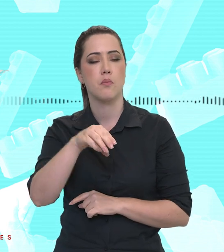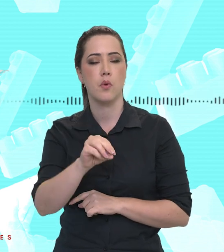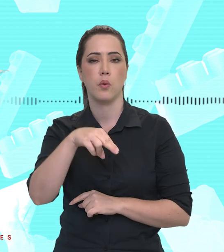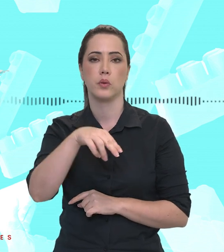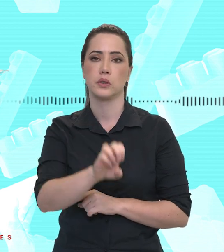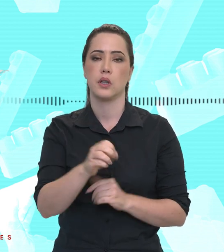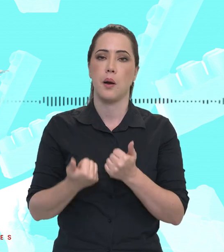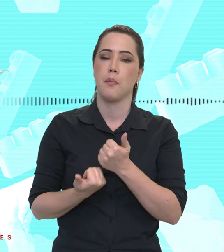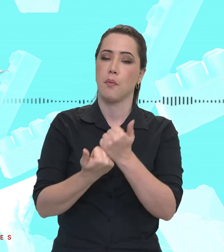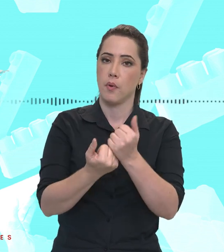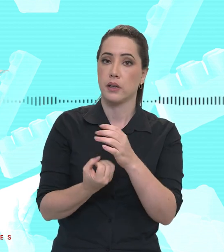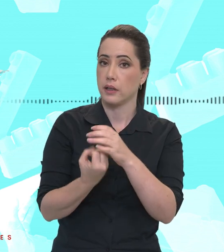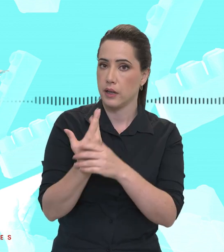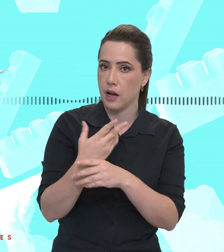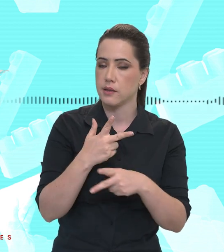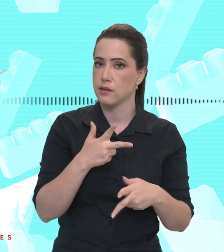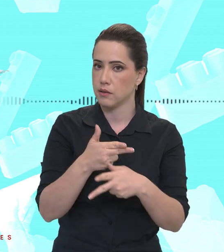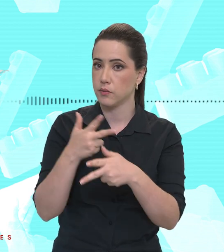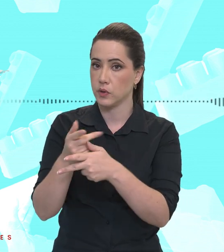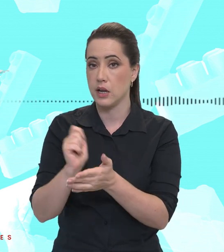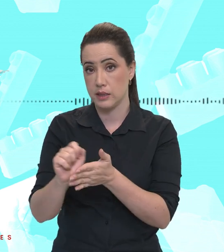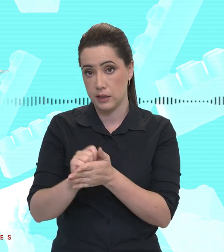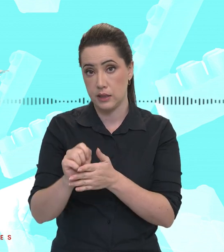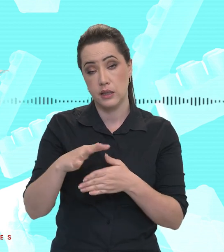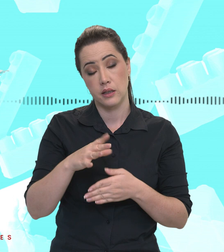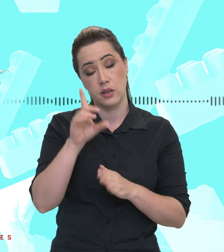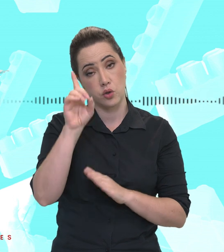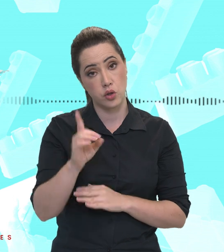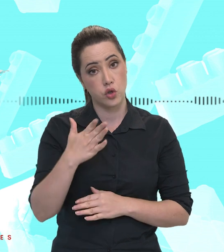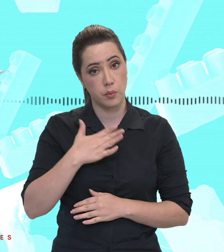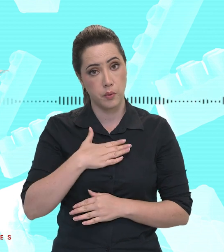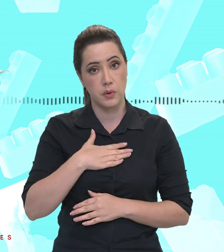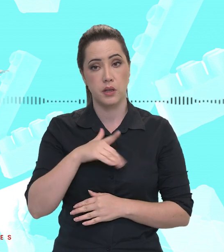Magalhães colabora na produção dos episódios. Ela é escrita e dirigida por Leyberson Pedrosa,